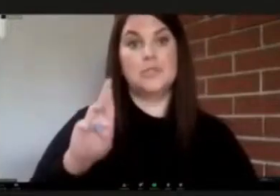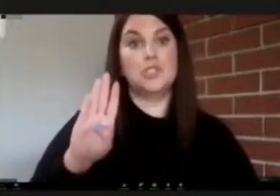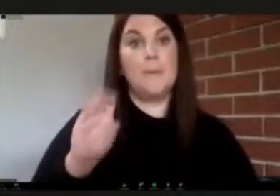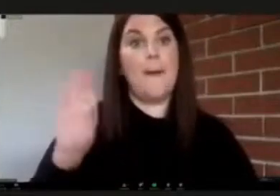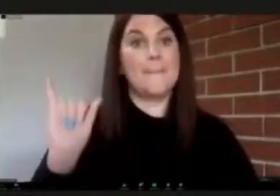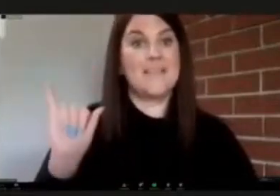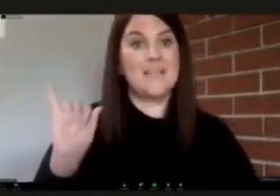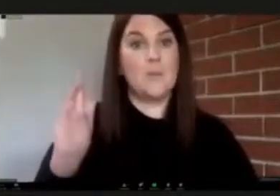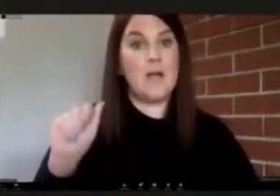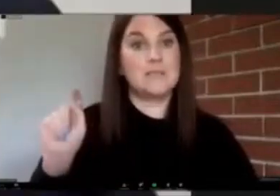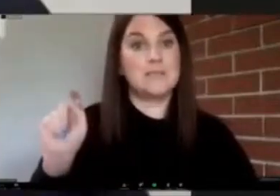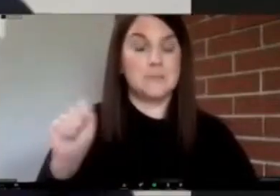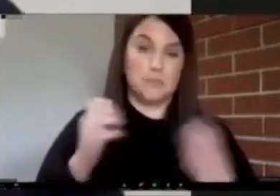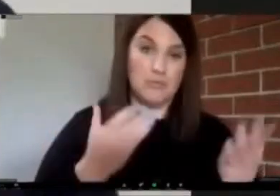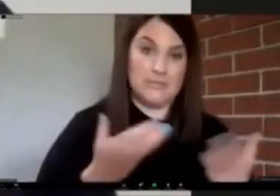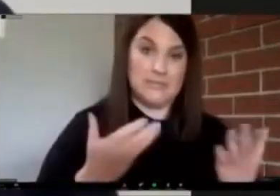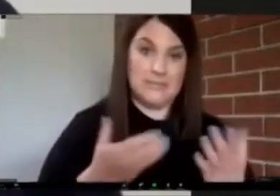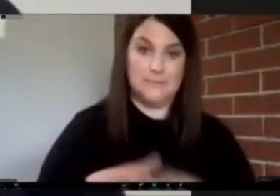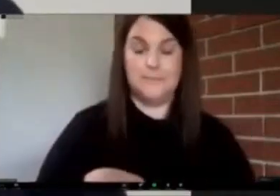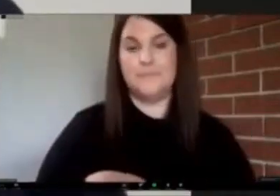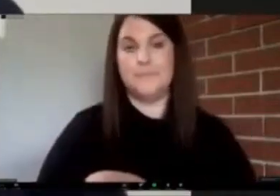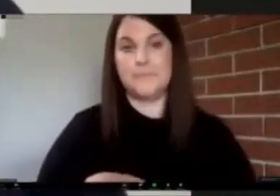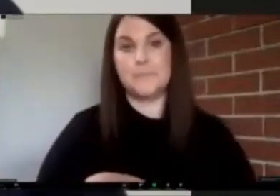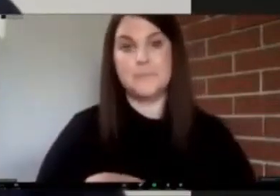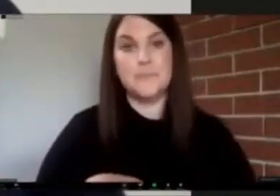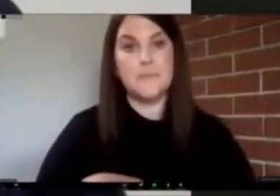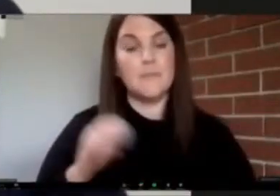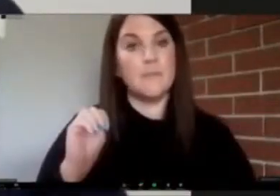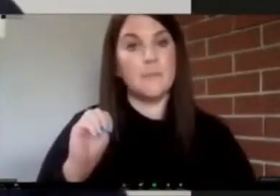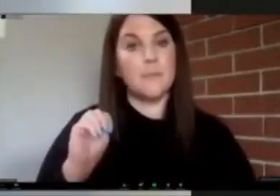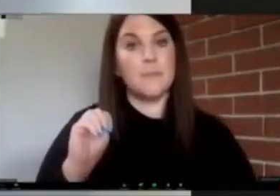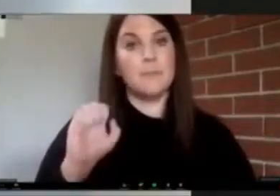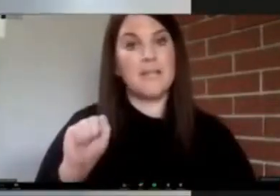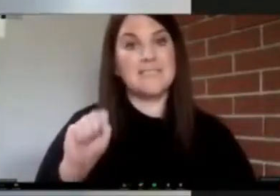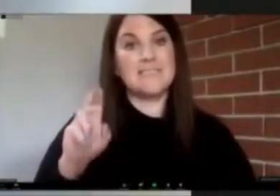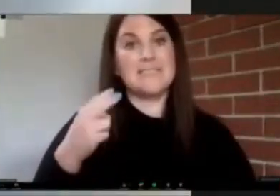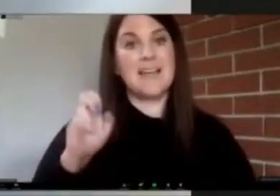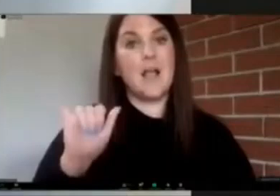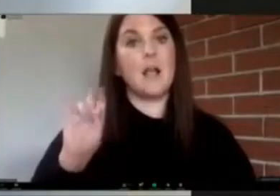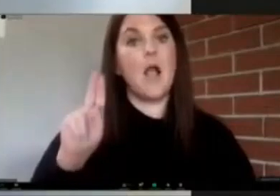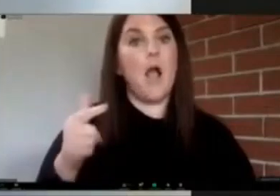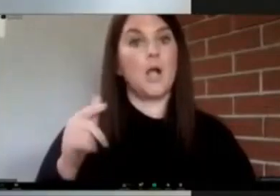Minh Wendt: Mr. Bobby Watts? Bobby Watts: Present.